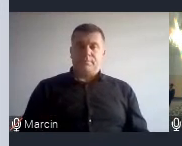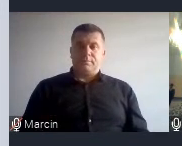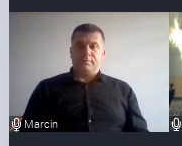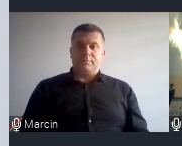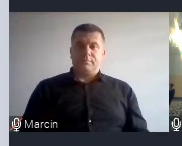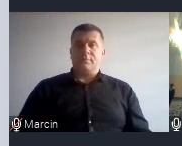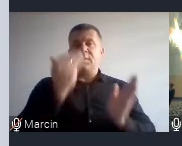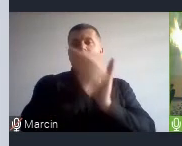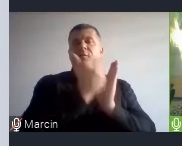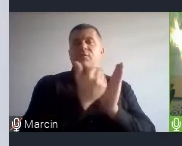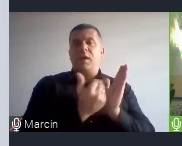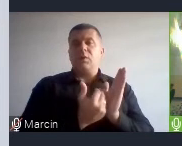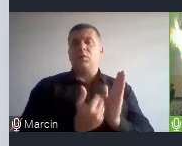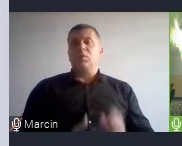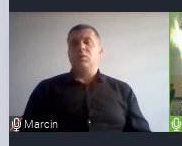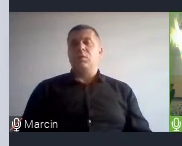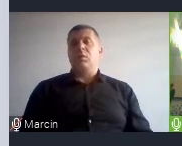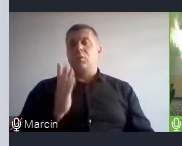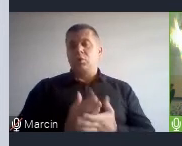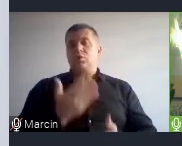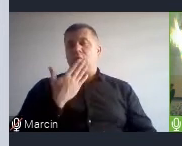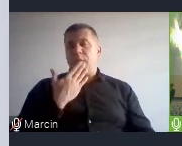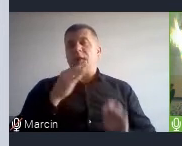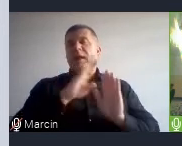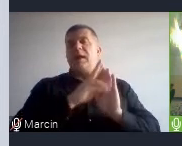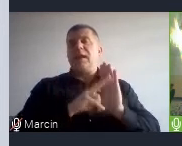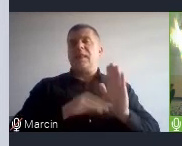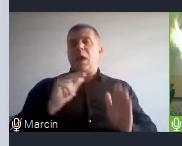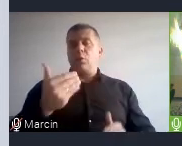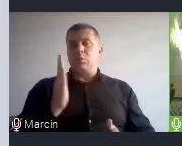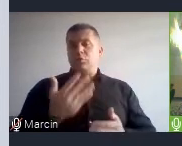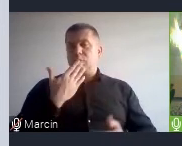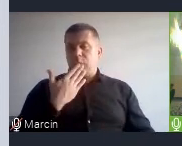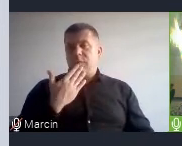Warunki omówiłem, kryteria omówiłem.